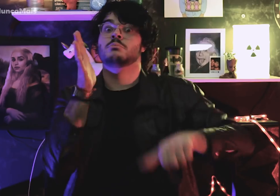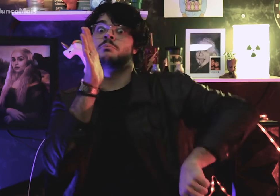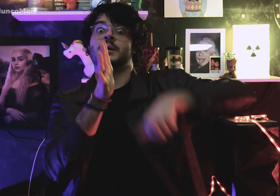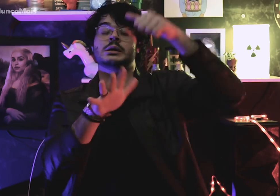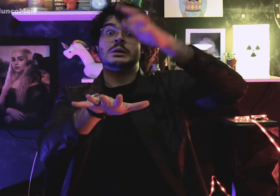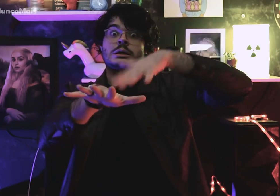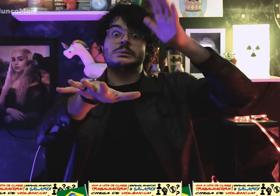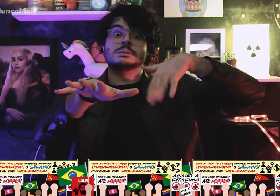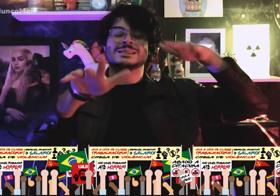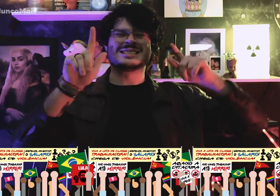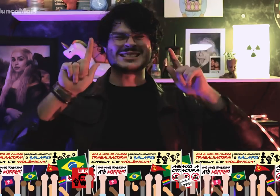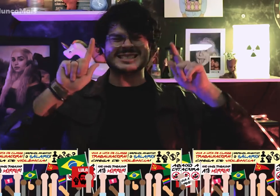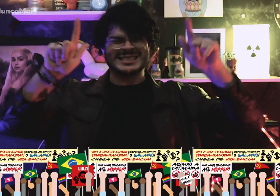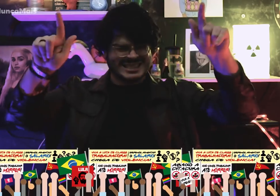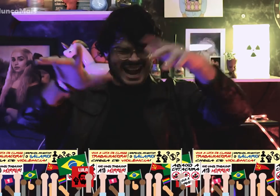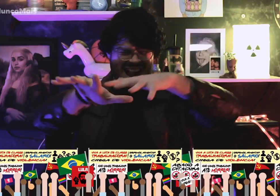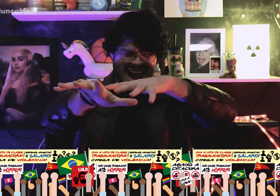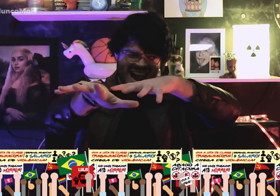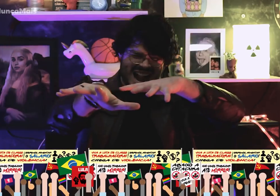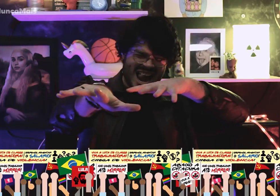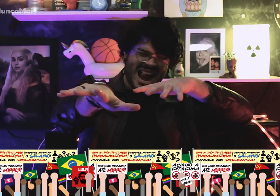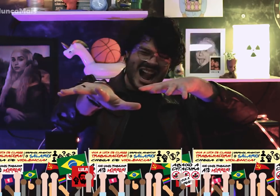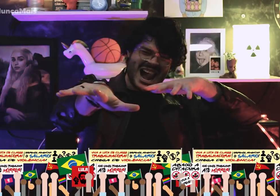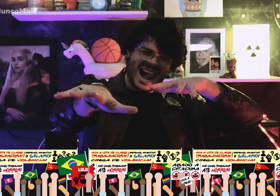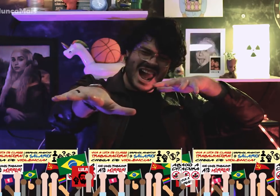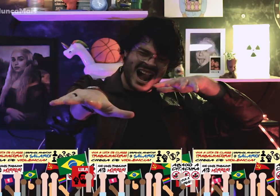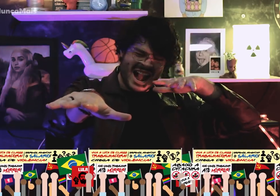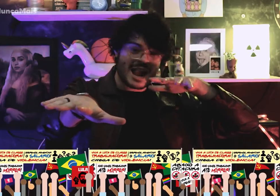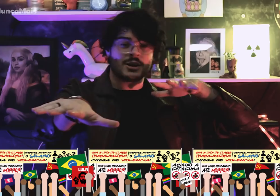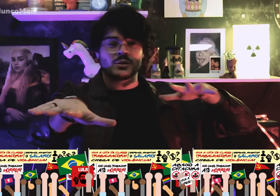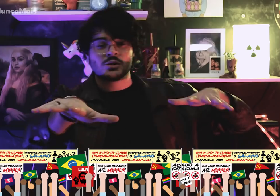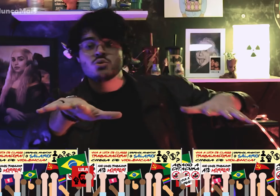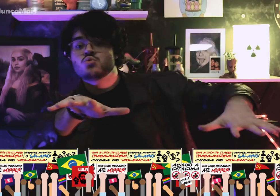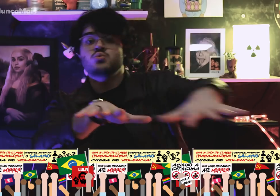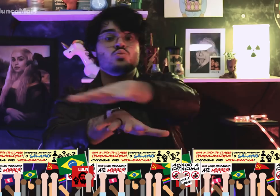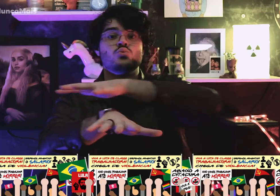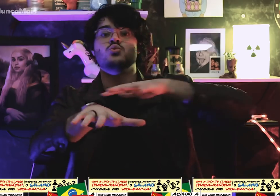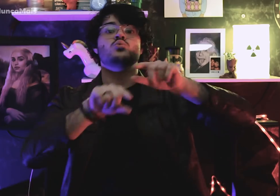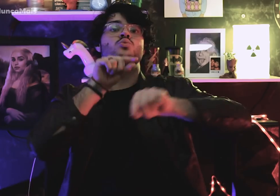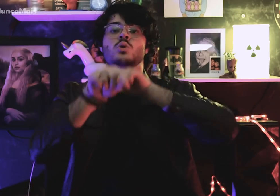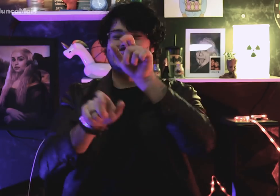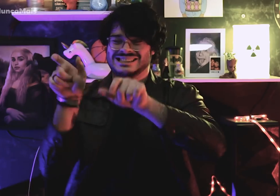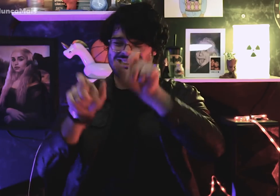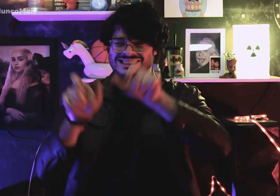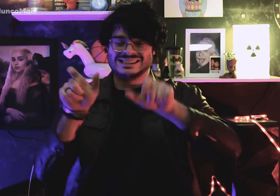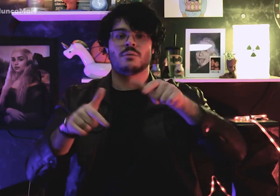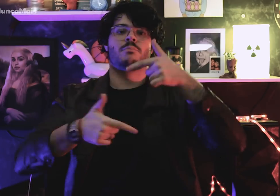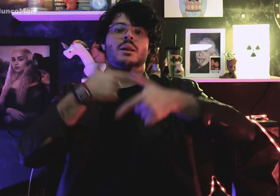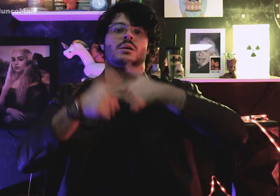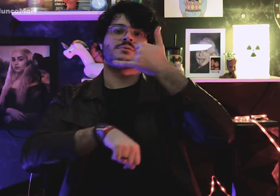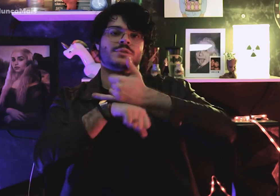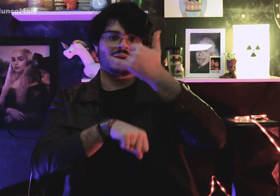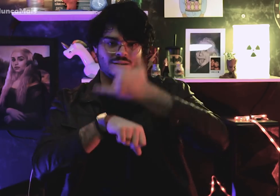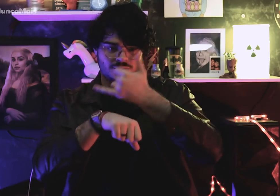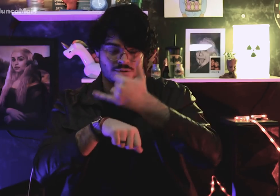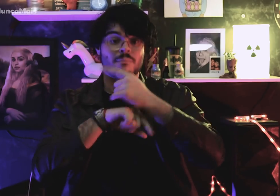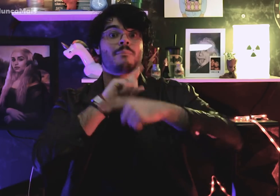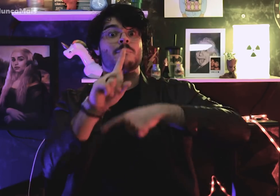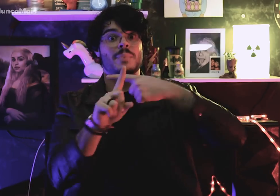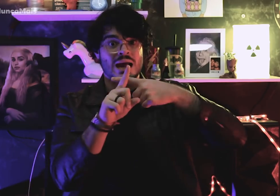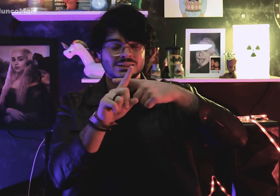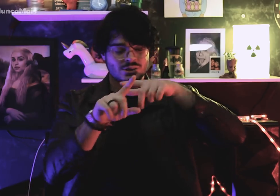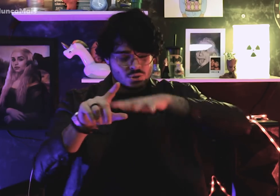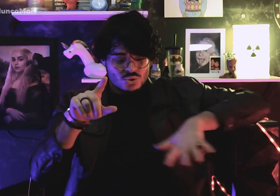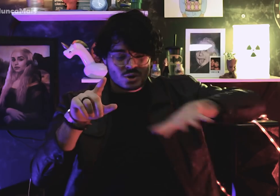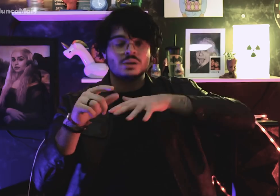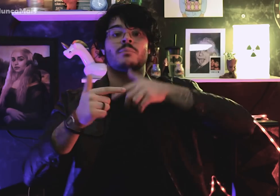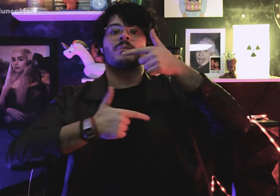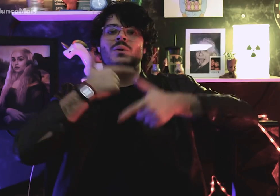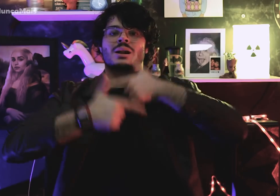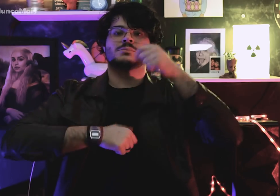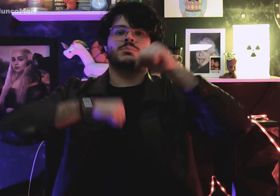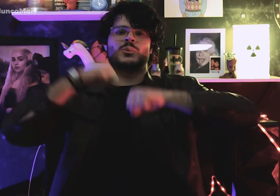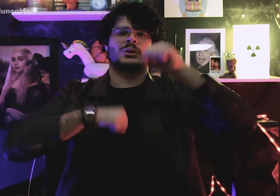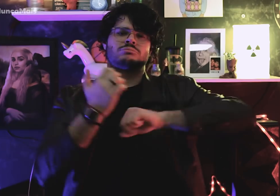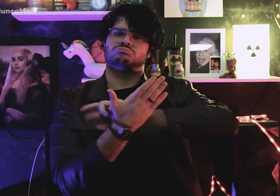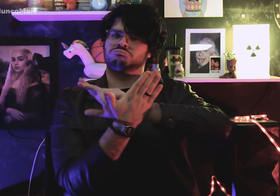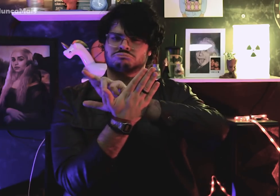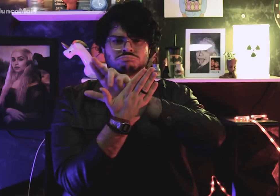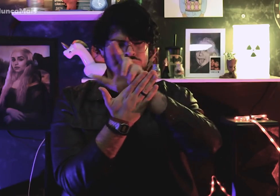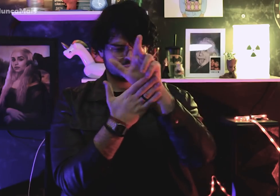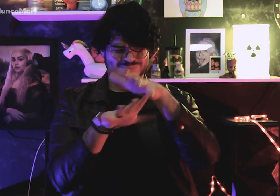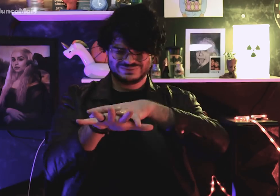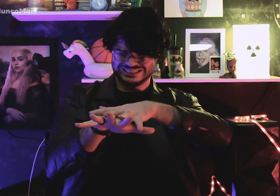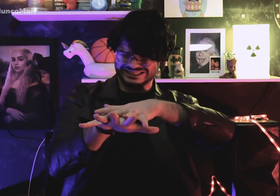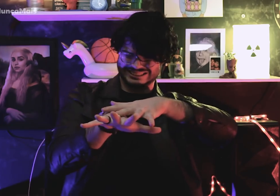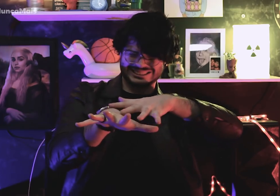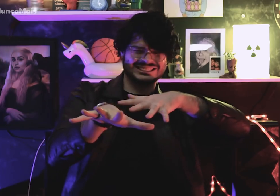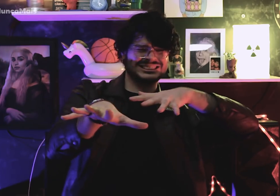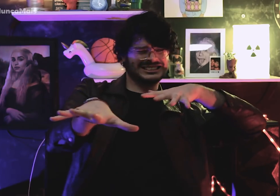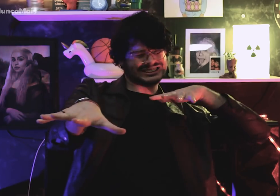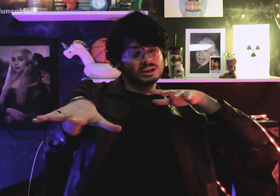houve primeira greve geral dos milhares de metalúrgicos e operários